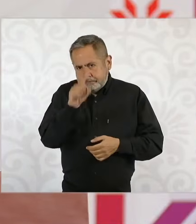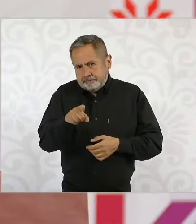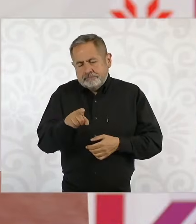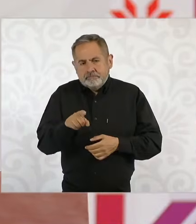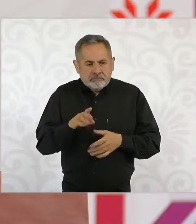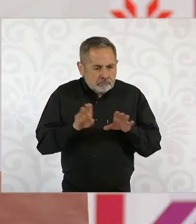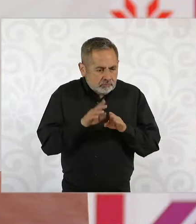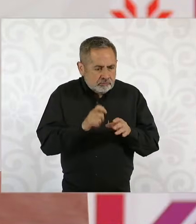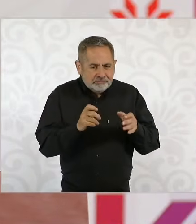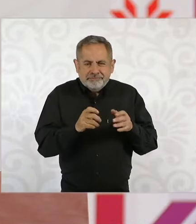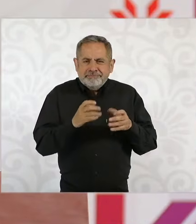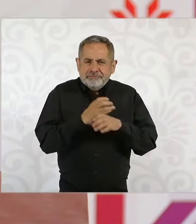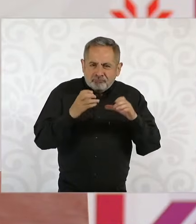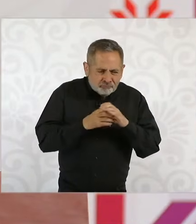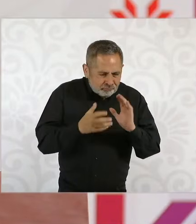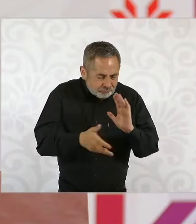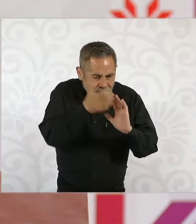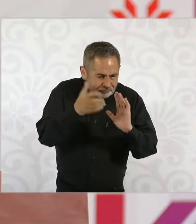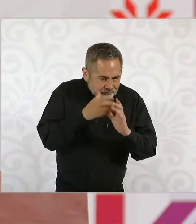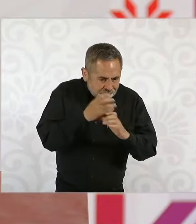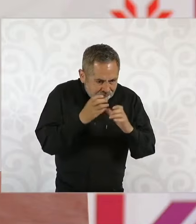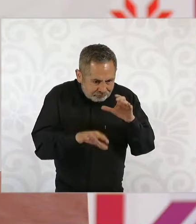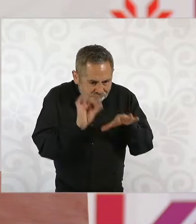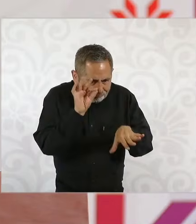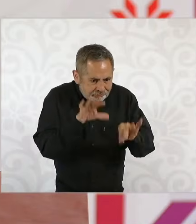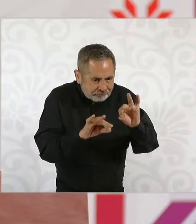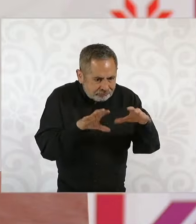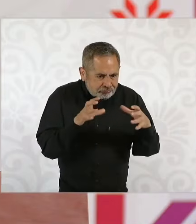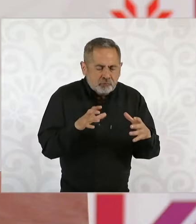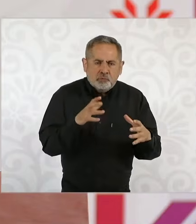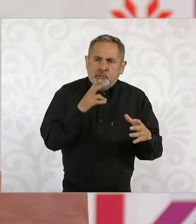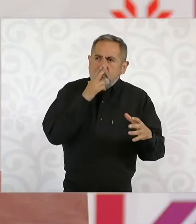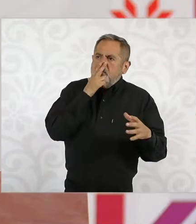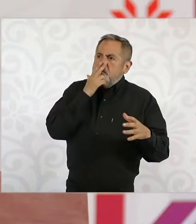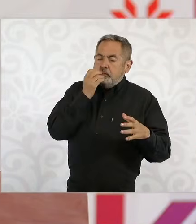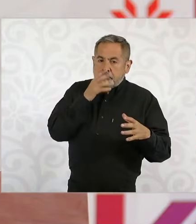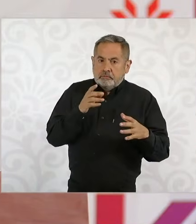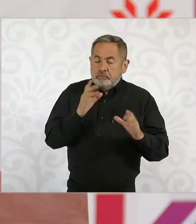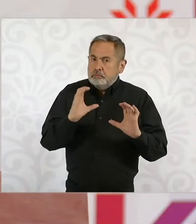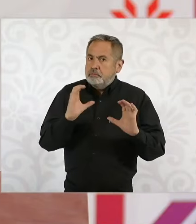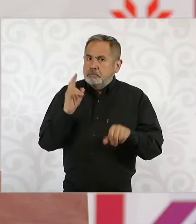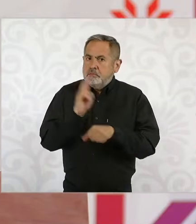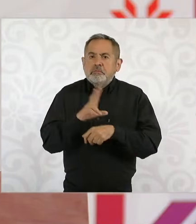arqueológico. Seguiremos haciendo esos esfuerzos para que no existan saqueos y, por supuesto,